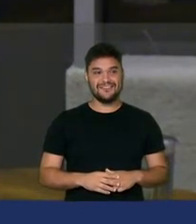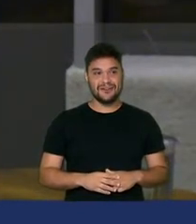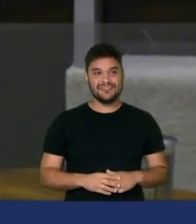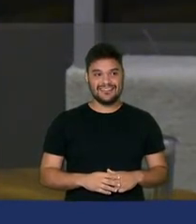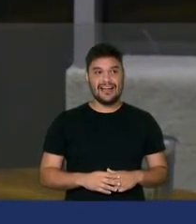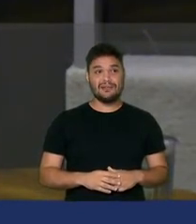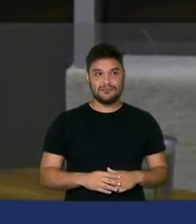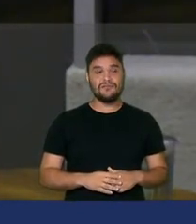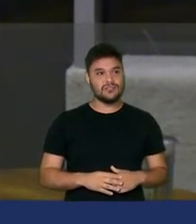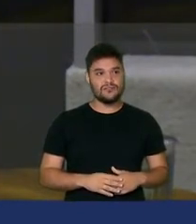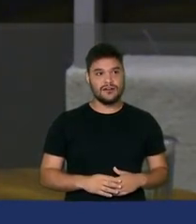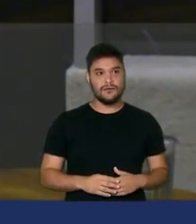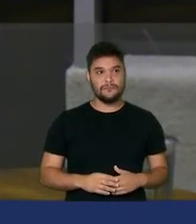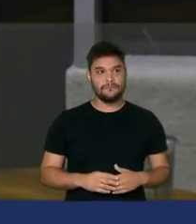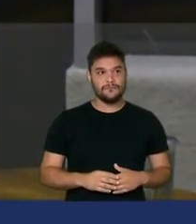CARREGA A CONDIÇÃO DE